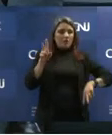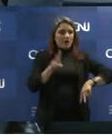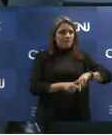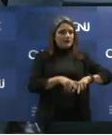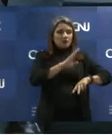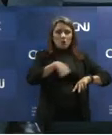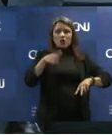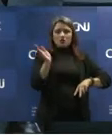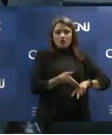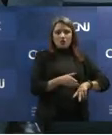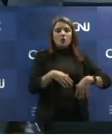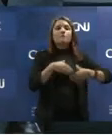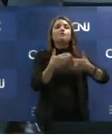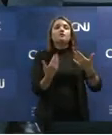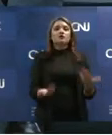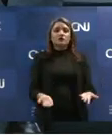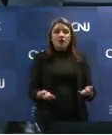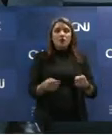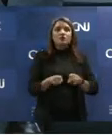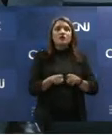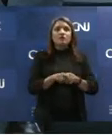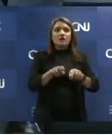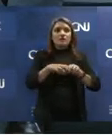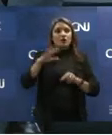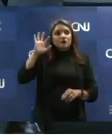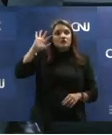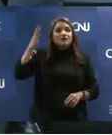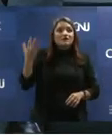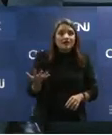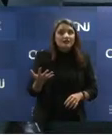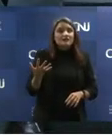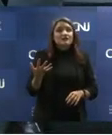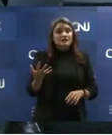decorrente de decisão indiscutivelmente fundamentada,